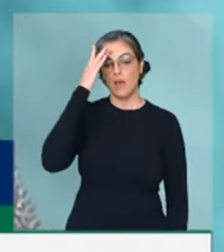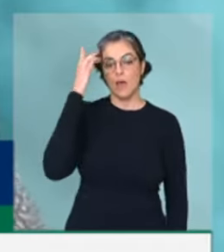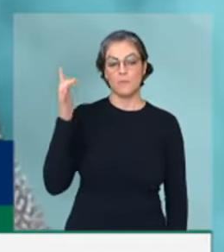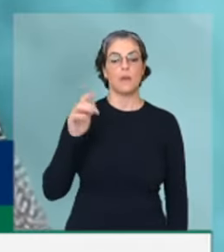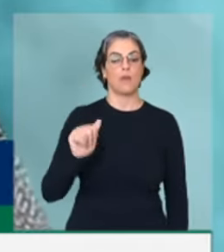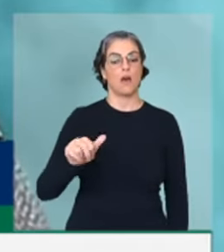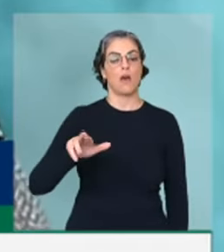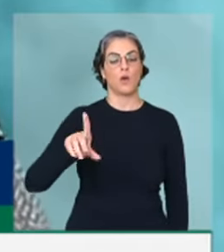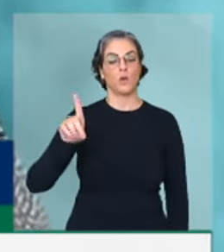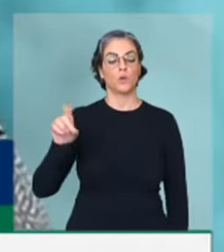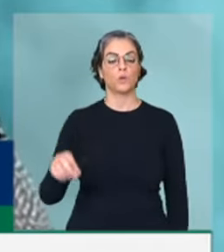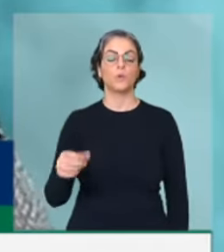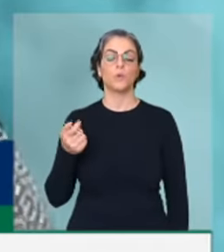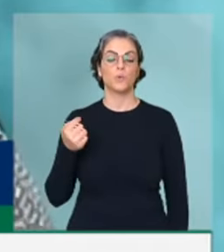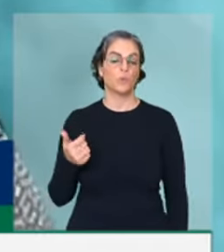DO PROCESSO DE CONSTRUÇÃO DO